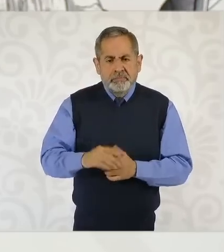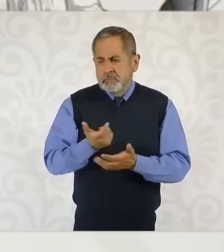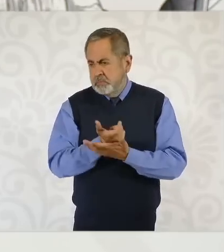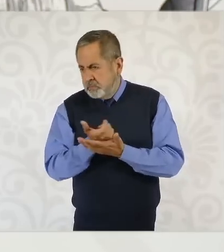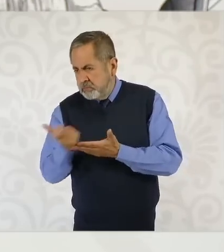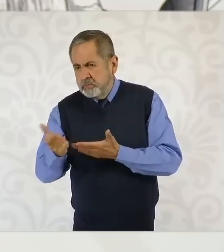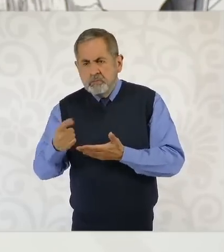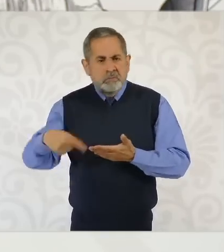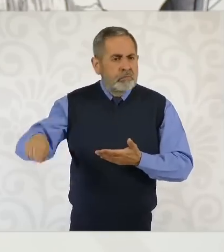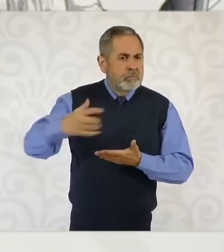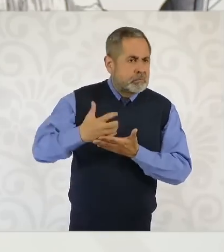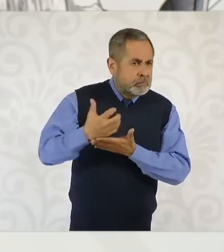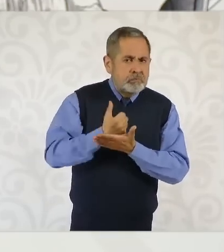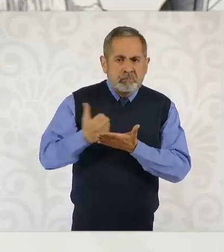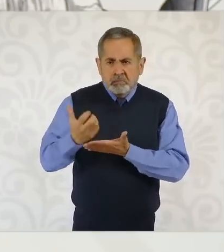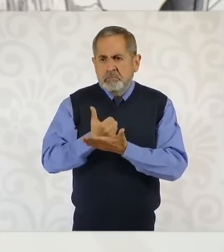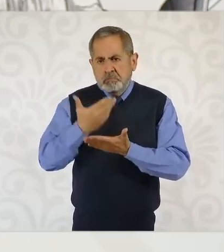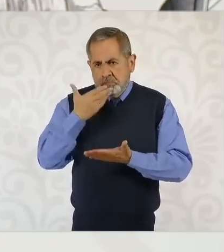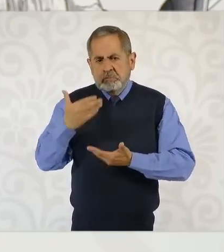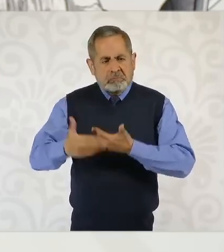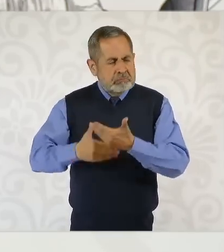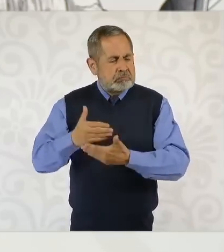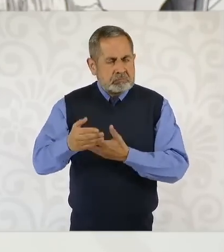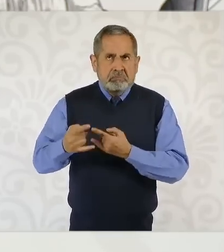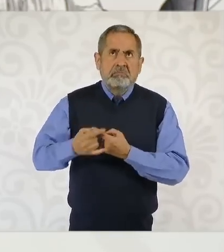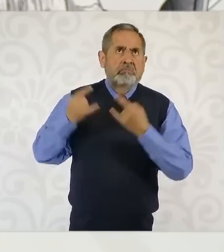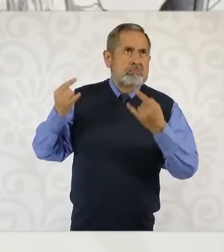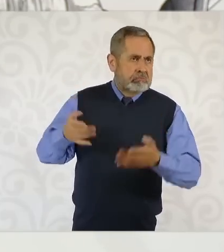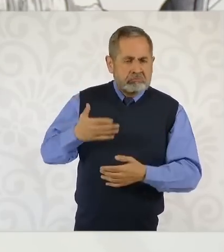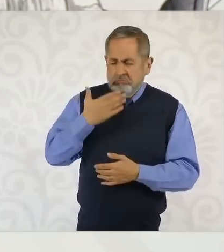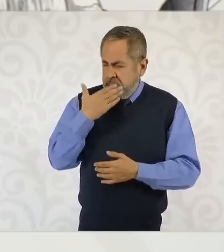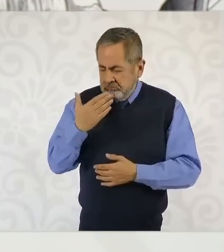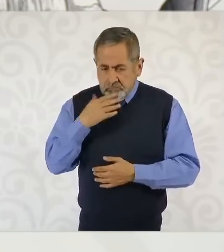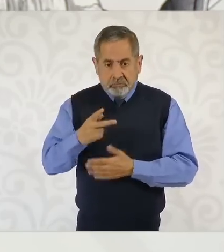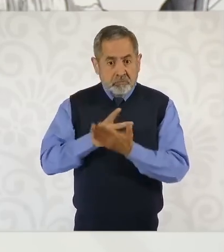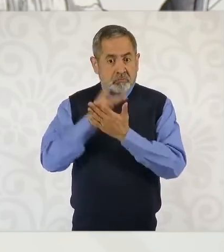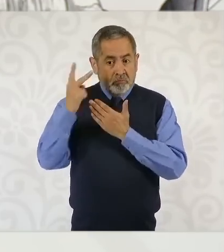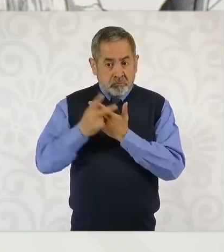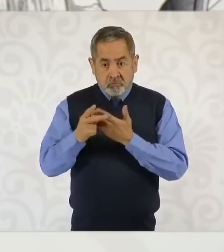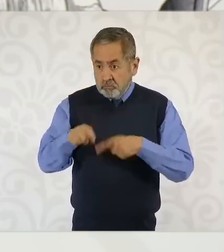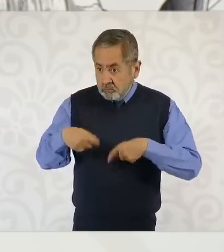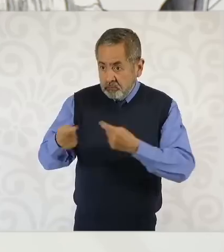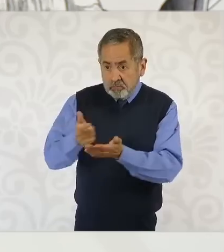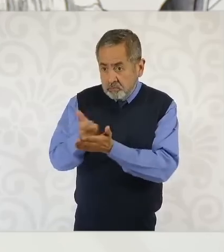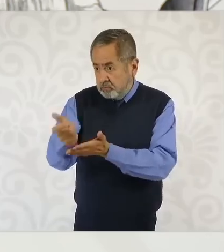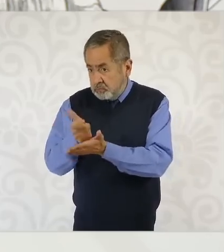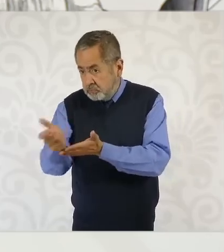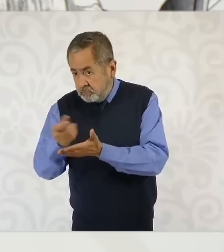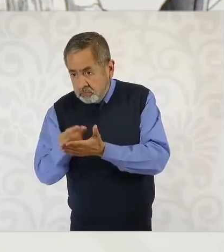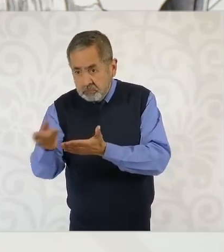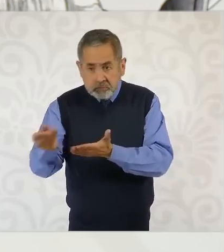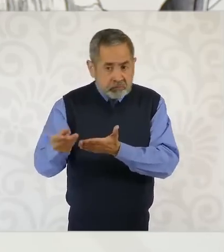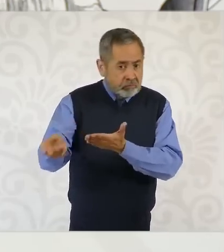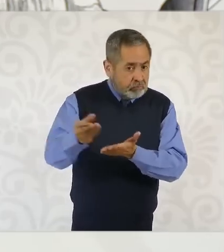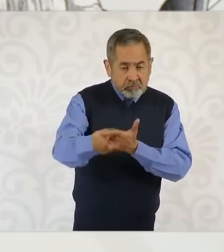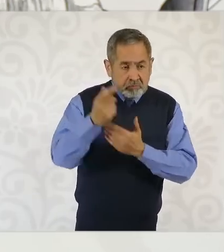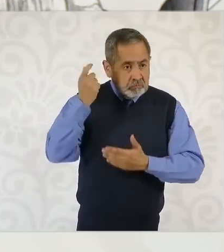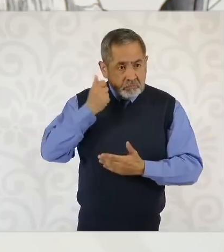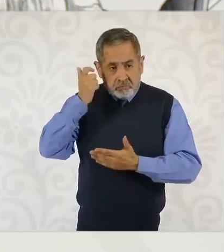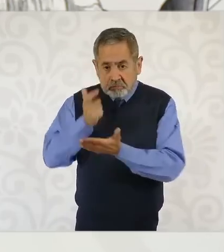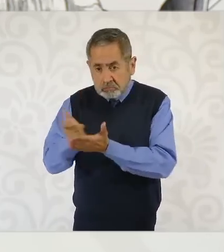histórico los programas sociales los programas de bienestar ayudan mucho porque promueven el mercado